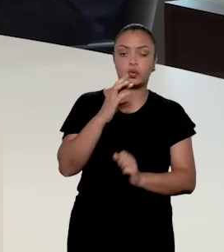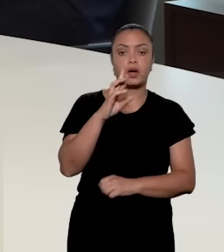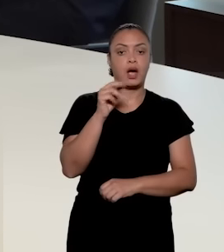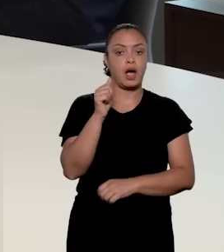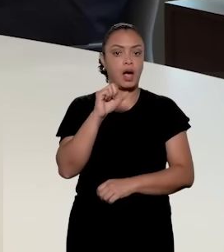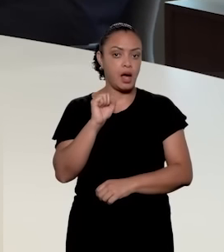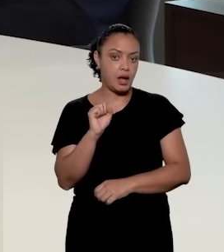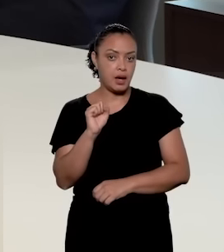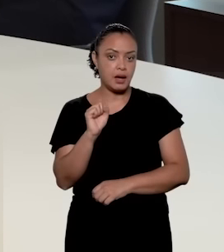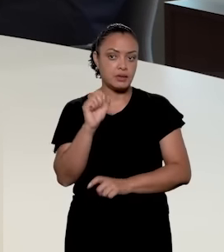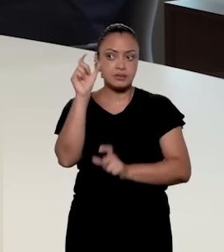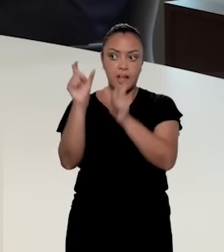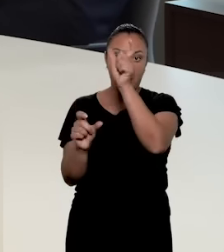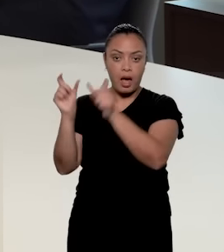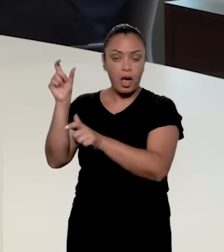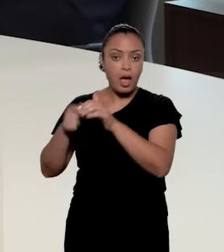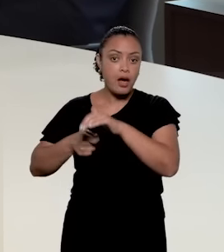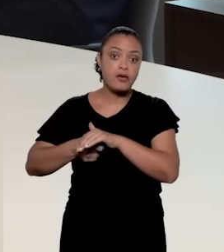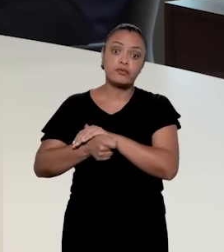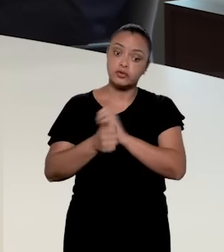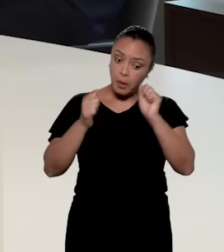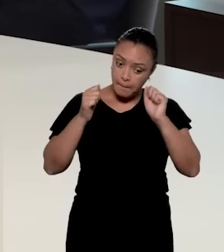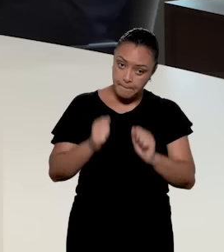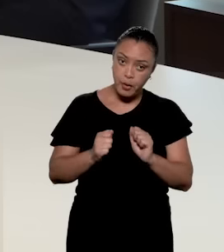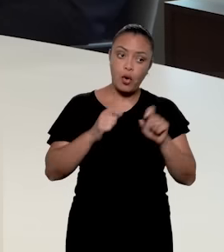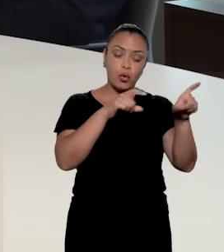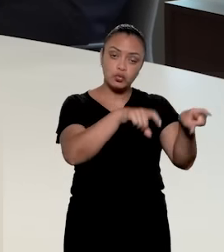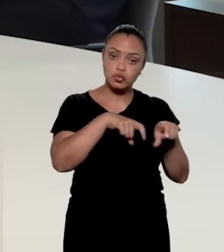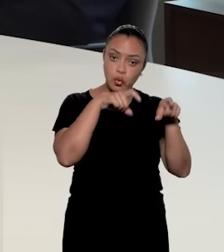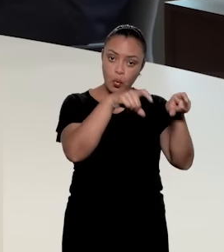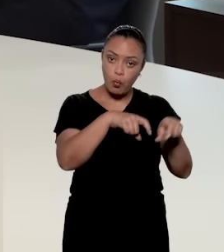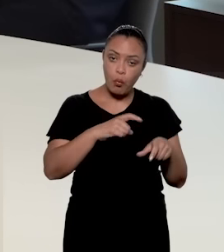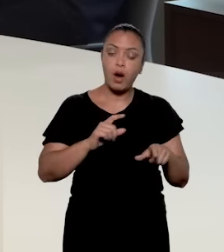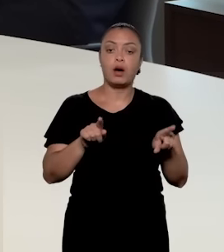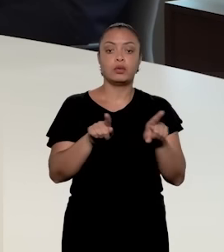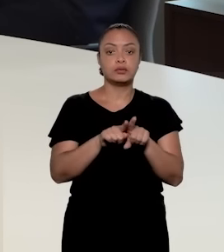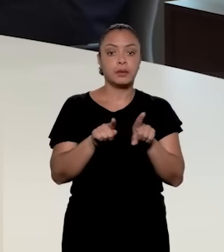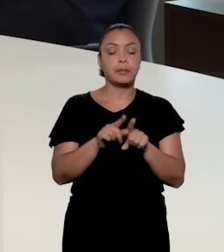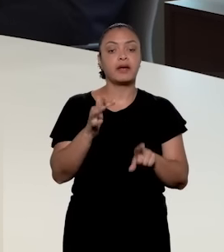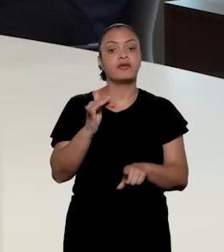outros investidores podem financiar o agro e também os Fiagros que são... Mais recente. É.